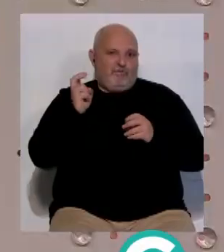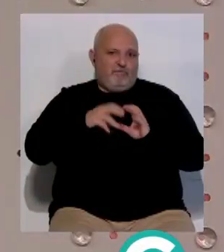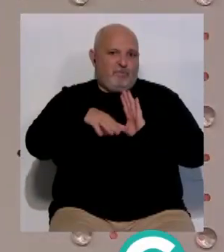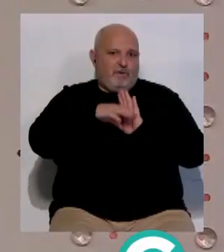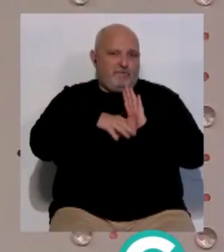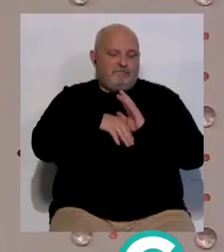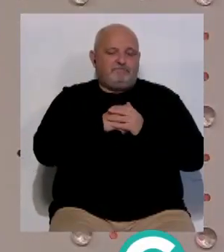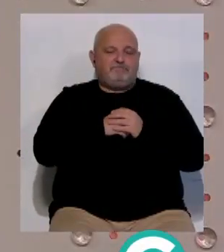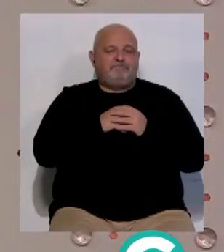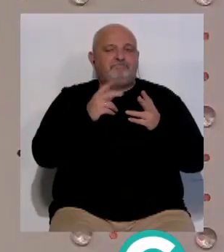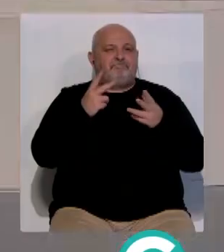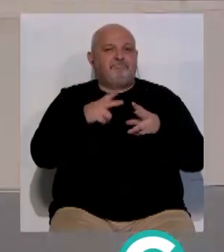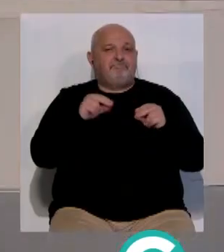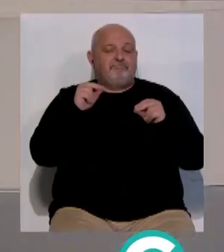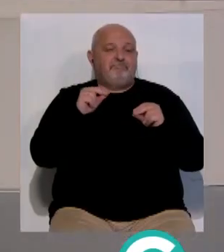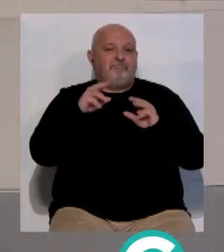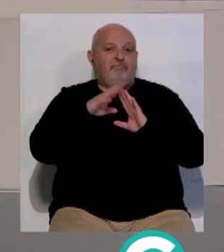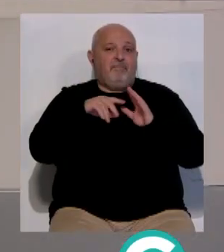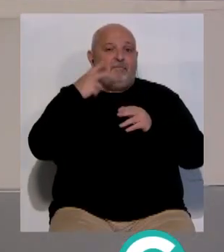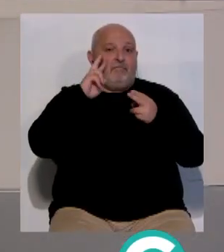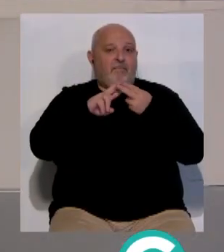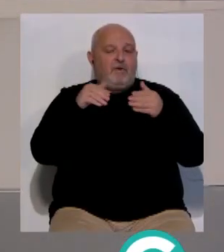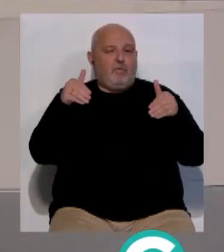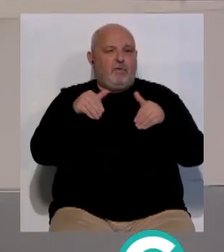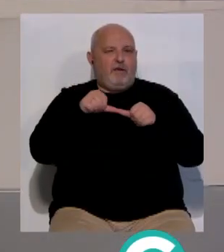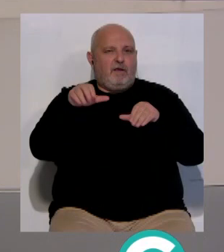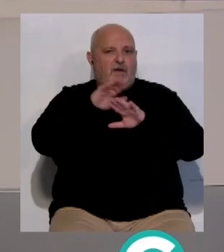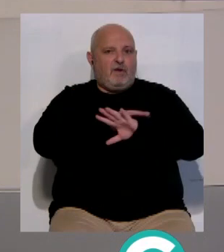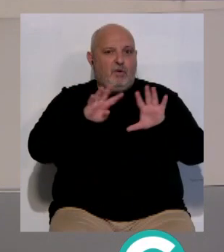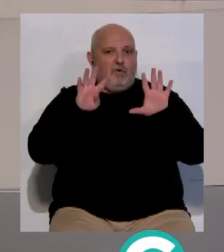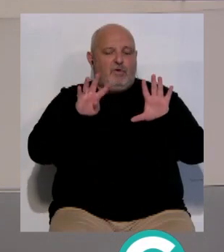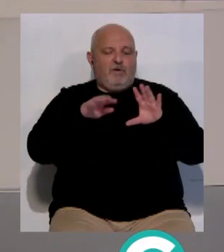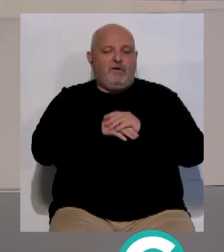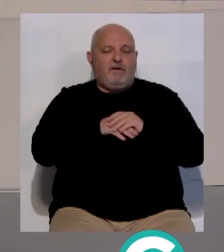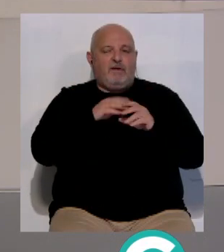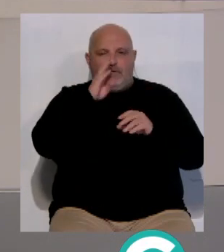nos marchamos volvemos el jueves como decimos a partir de las 9 de la noche en directo con